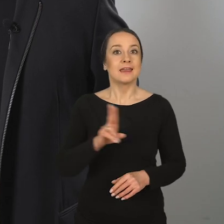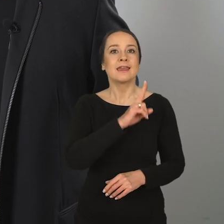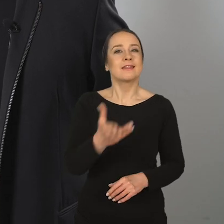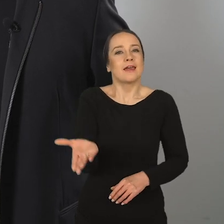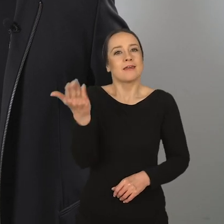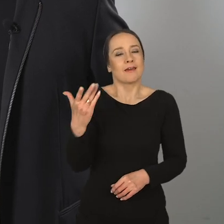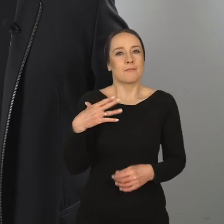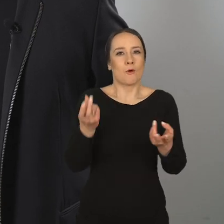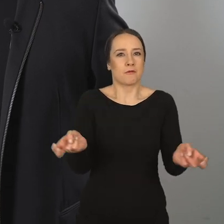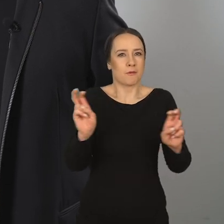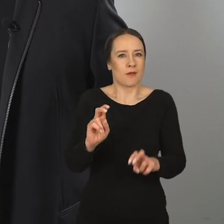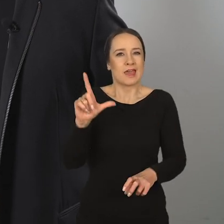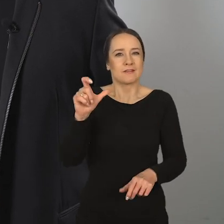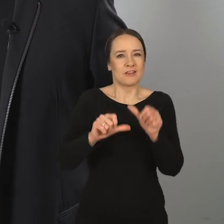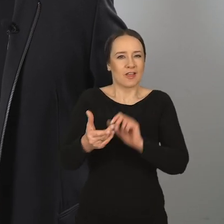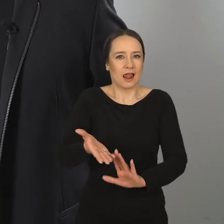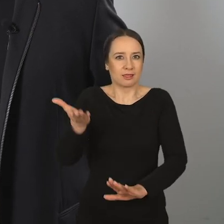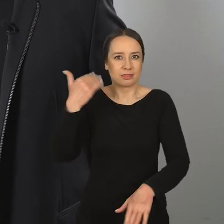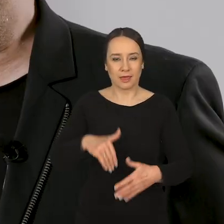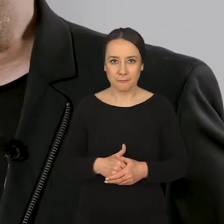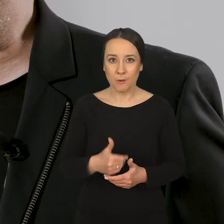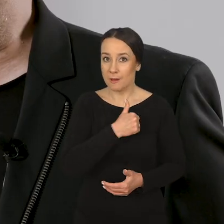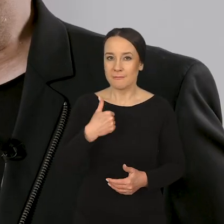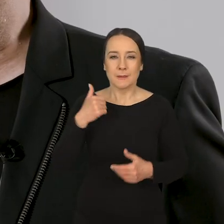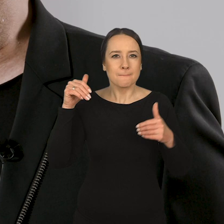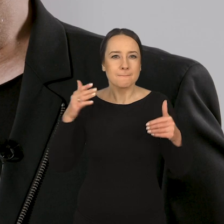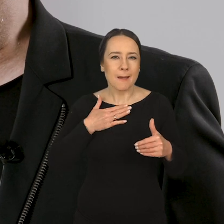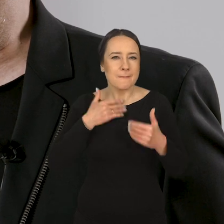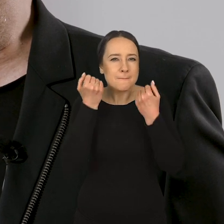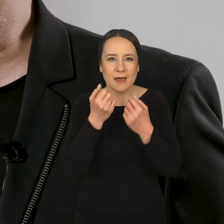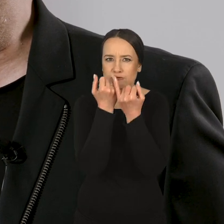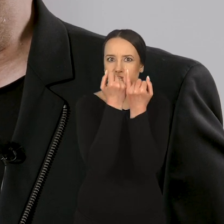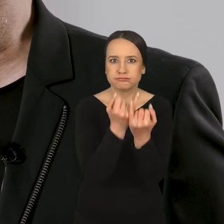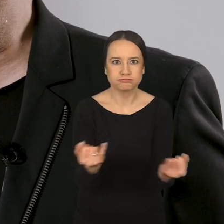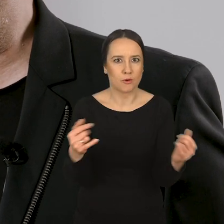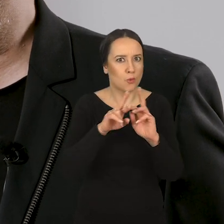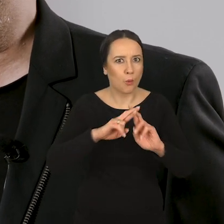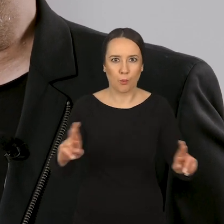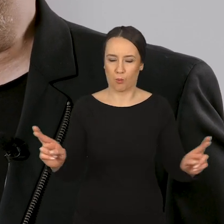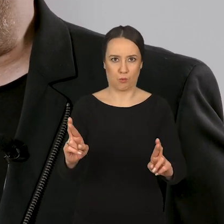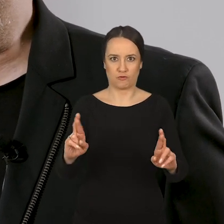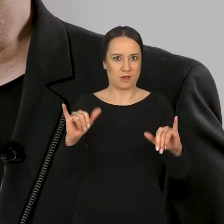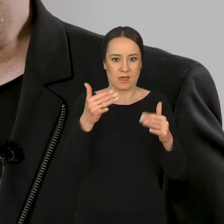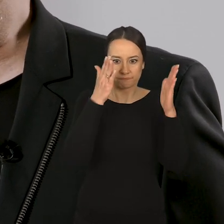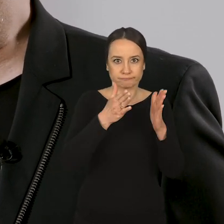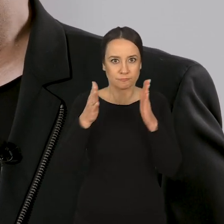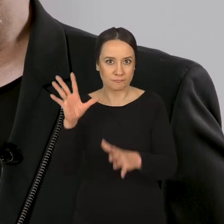kiedy powstał przeszło 200 lat temu. Mamy dzisiaj bardzo zróżnicowaną i bogatą strukturę,